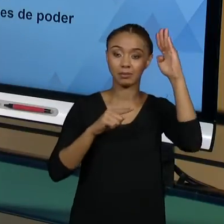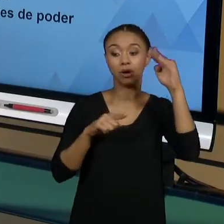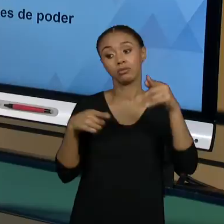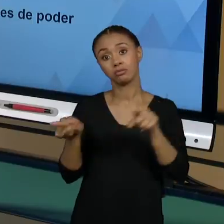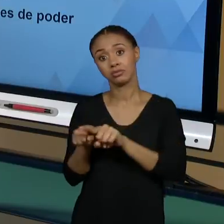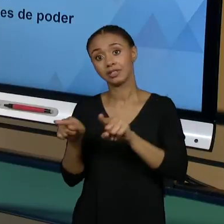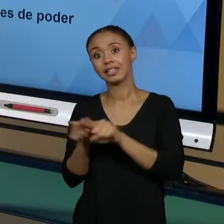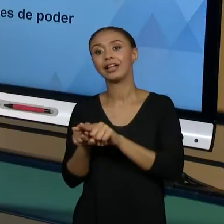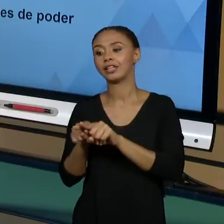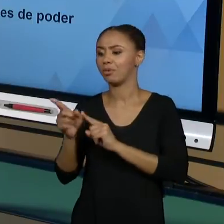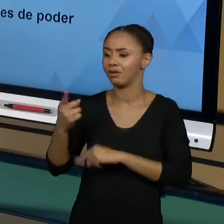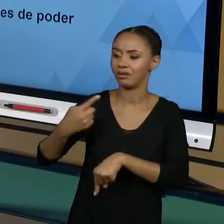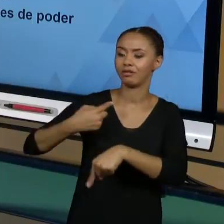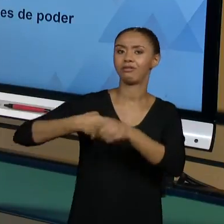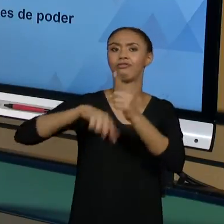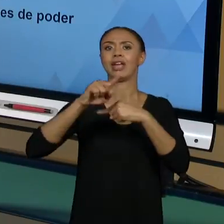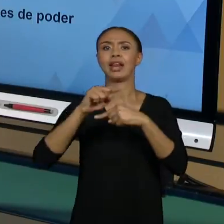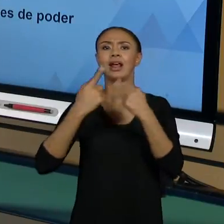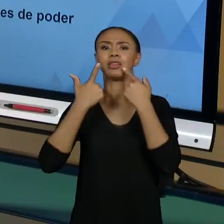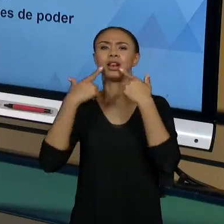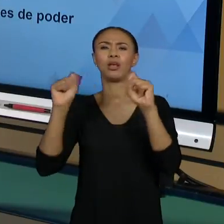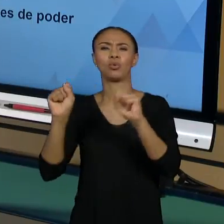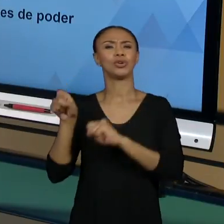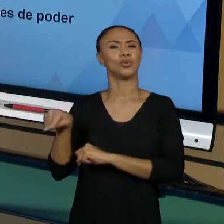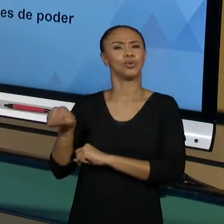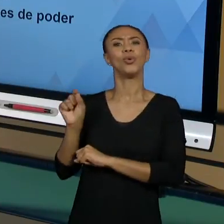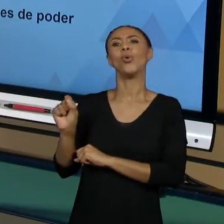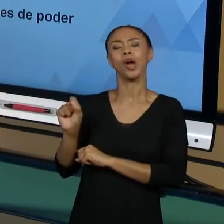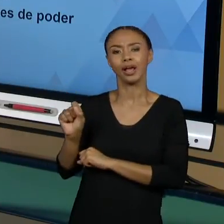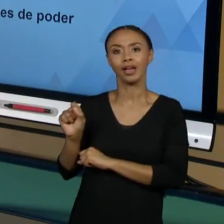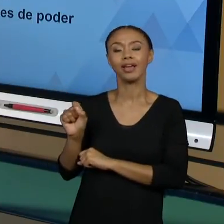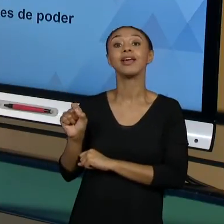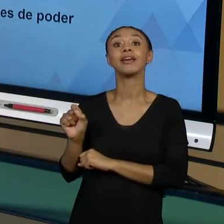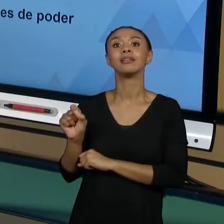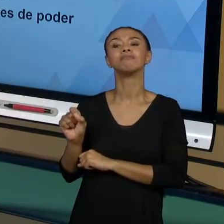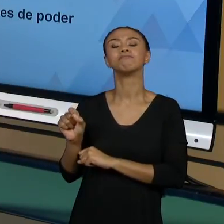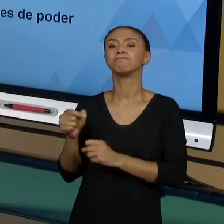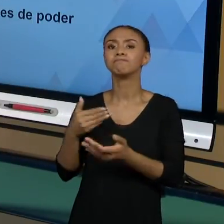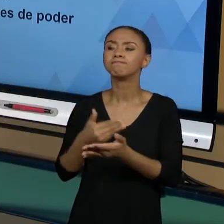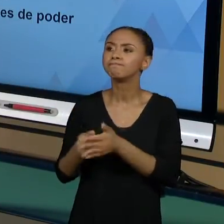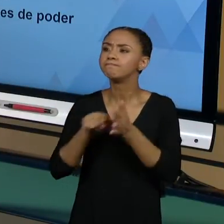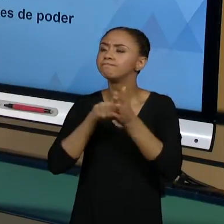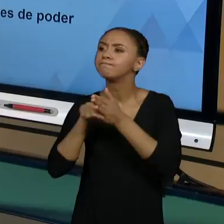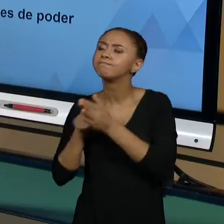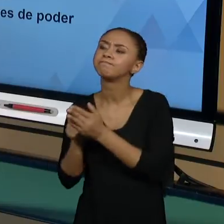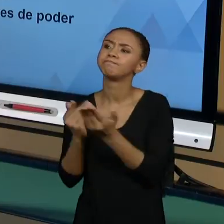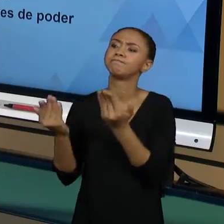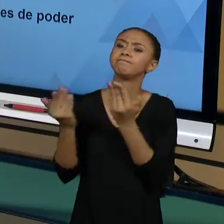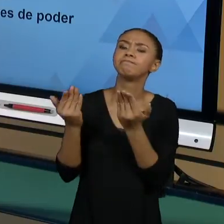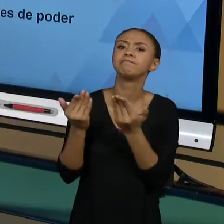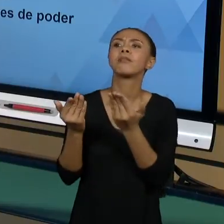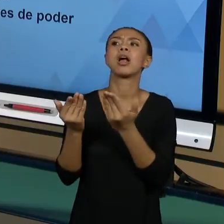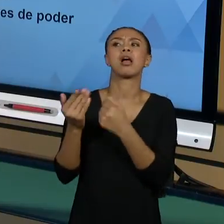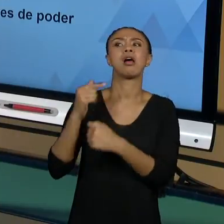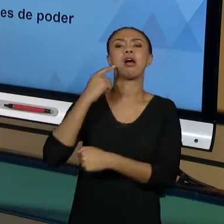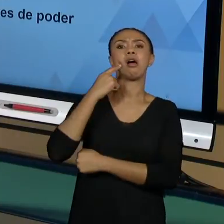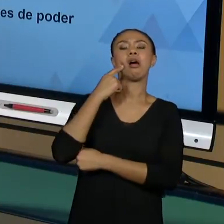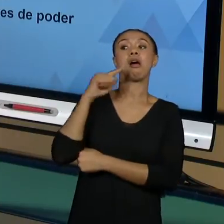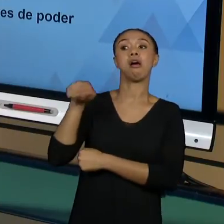VAI DEFENDER, VAI ARGUMENTAR, VAI EXPLICAR QUE A REALIDADE É UMA PRODUÇÃO DOS DISCURSOS, A